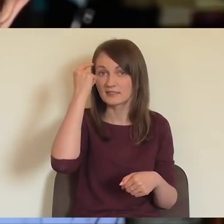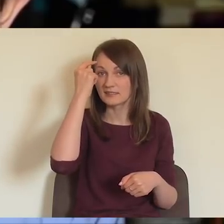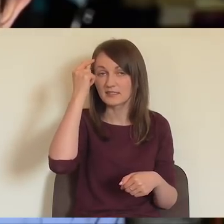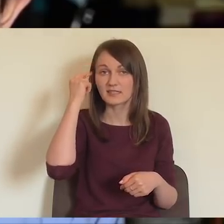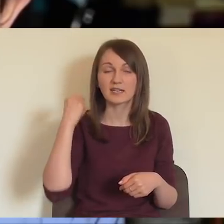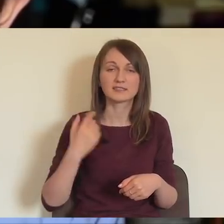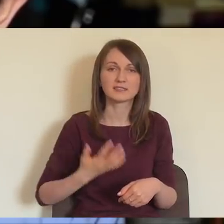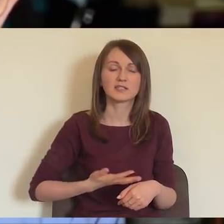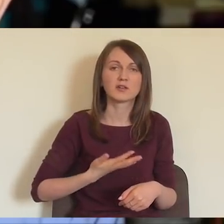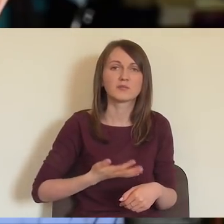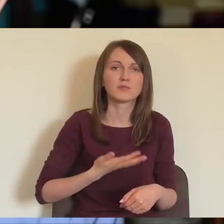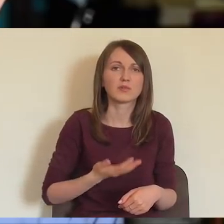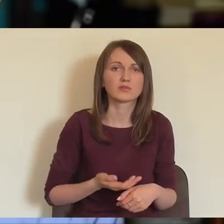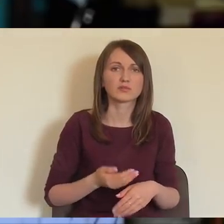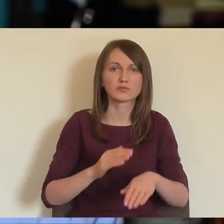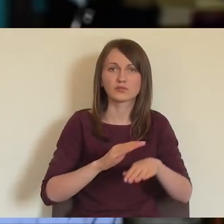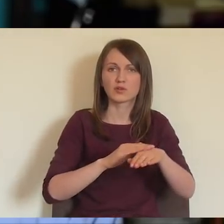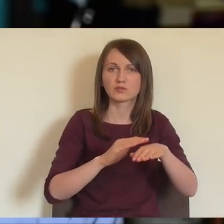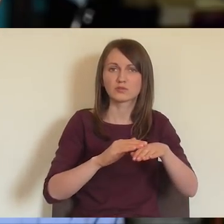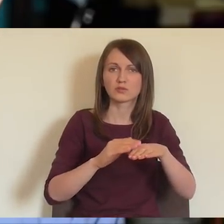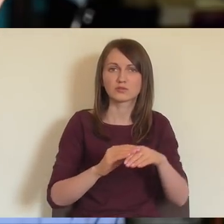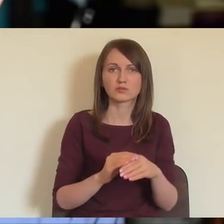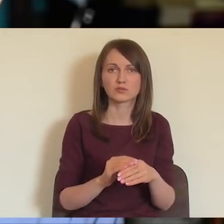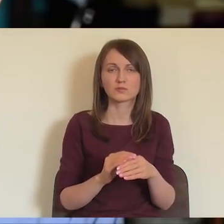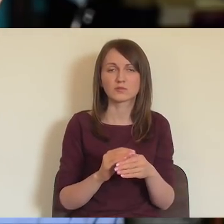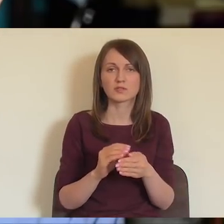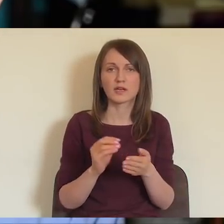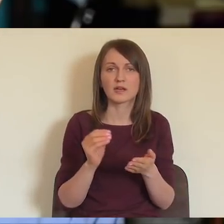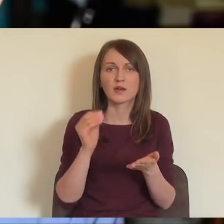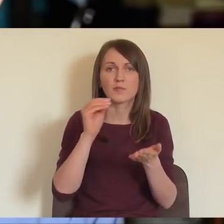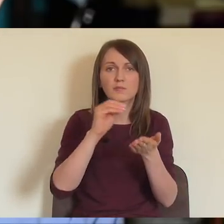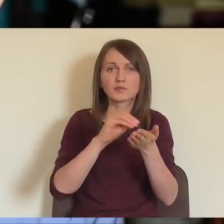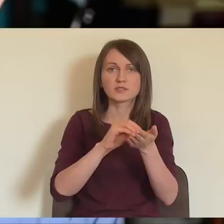Można to pocałować, poczuć smak tego miejsca,